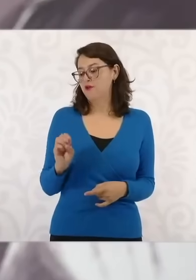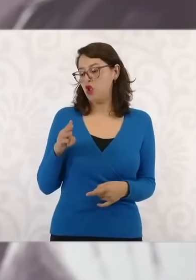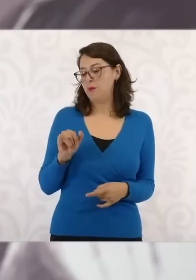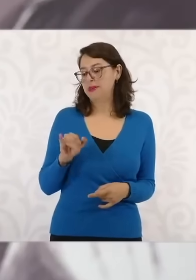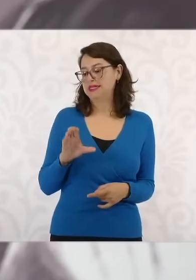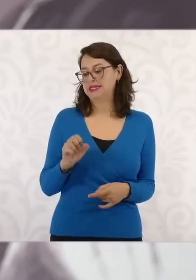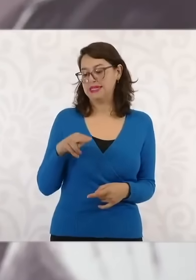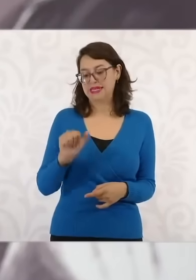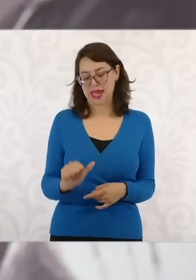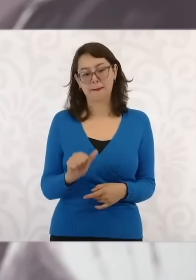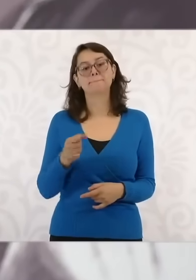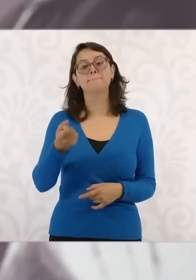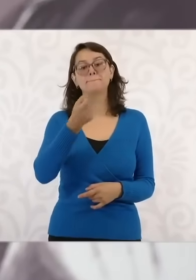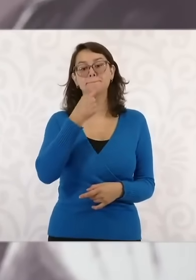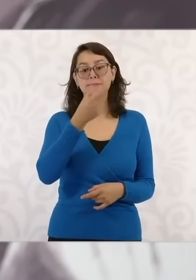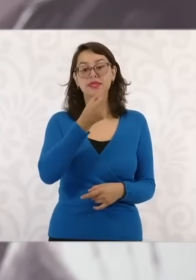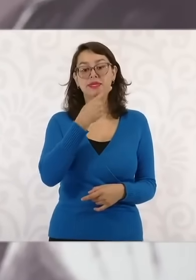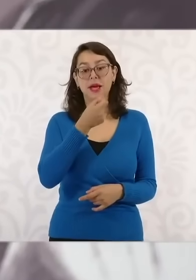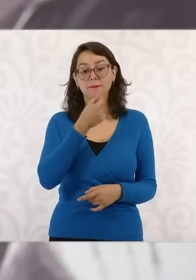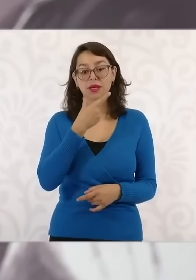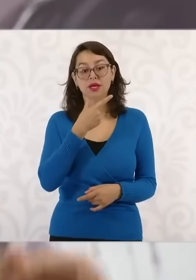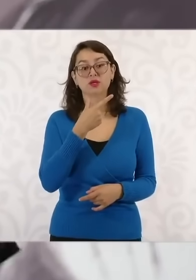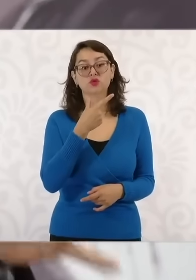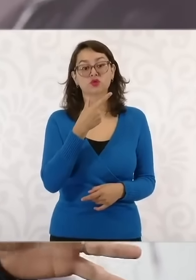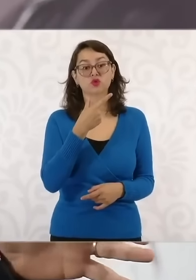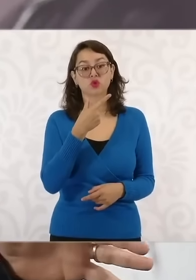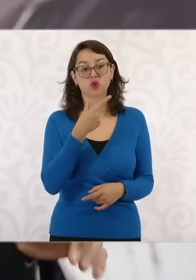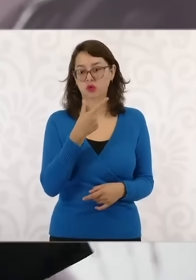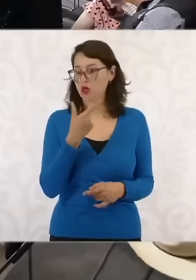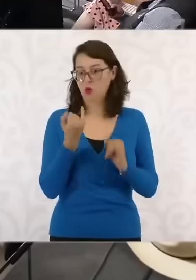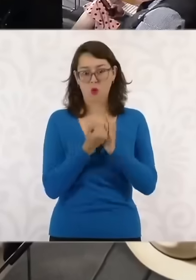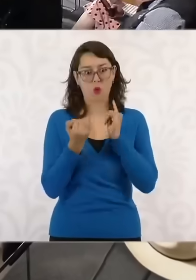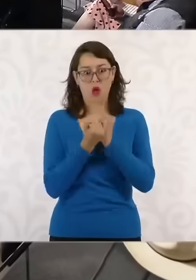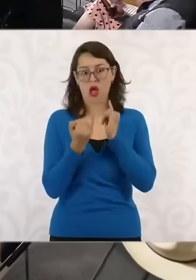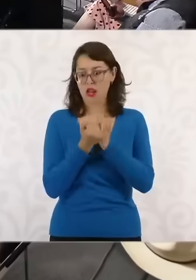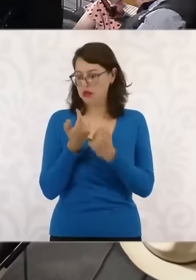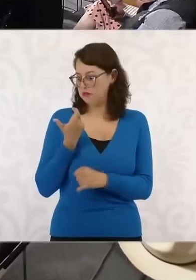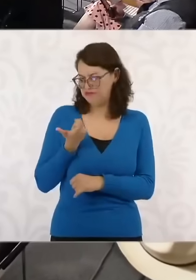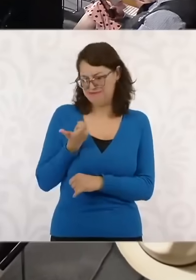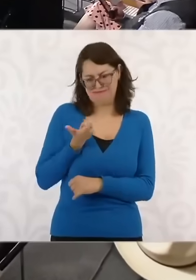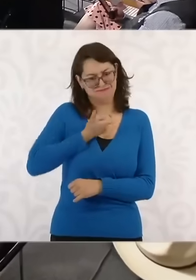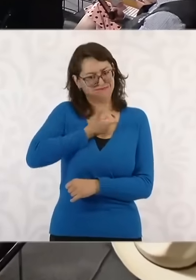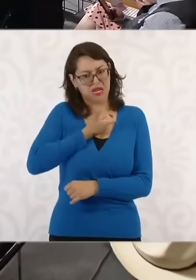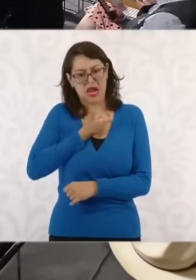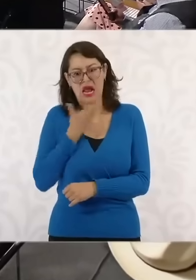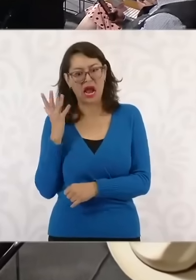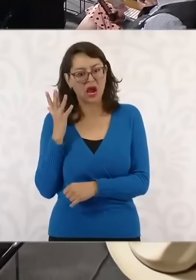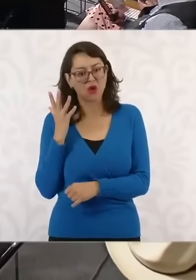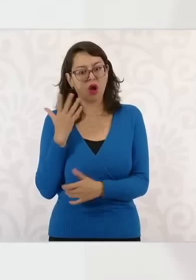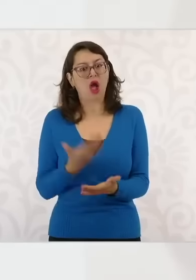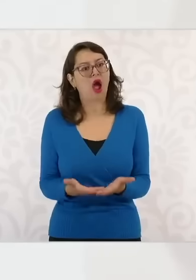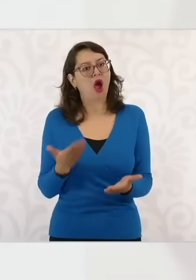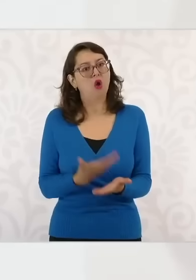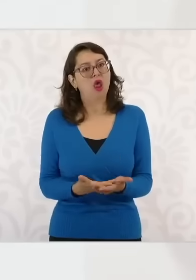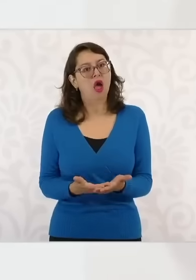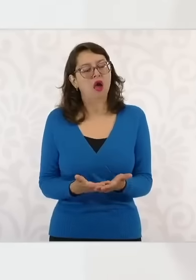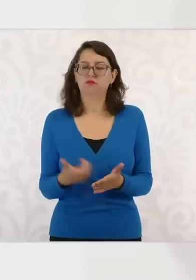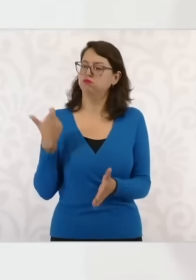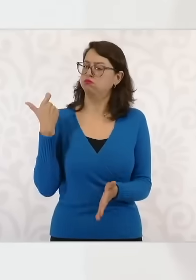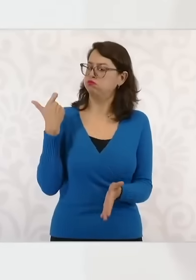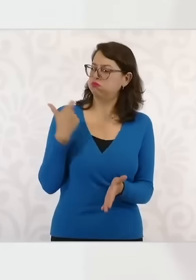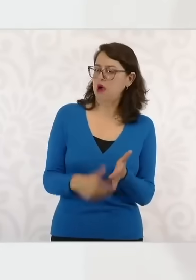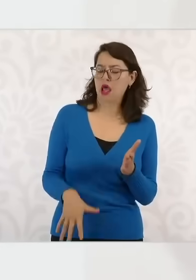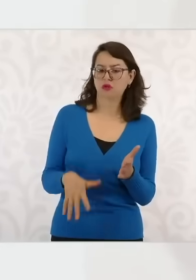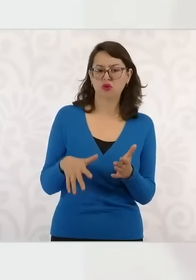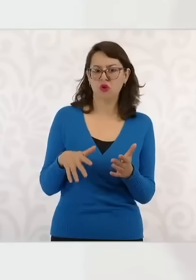es un medicamento que estaba a un costo en los años pasados y ya en estos días siete veces más.